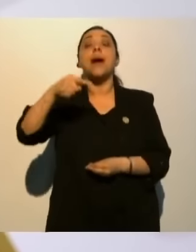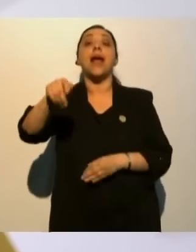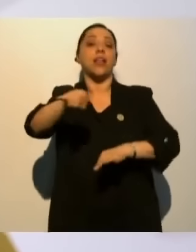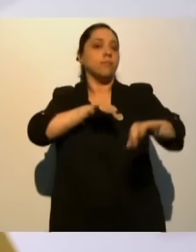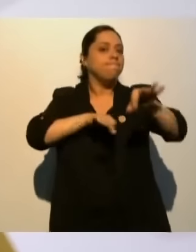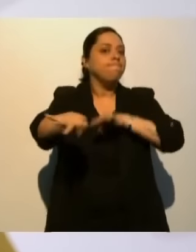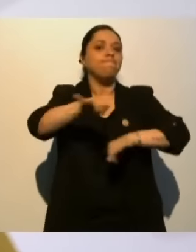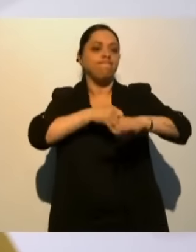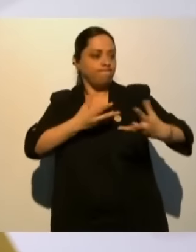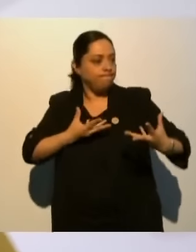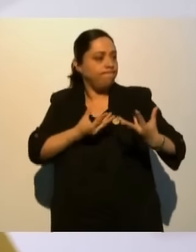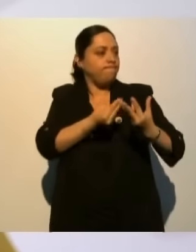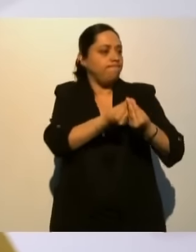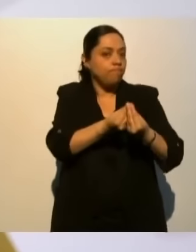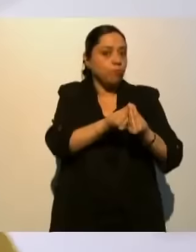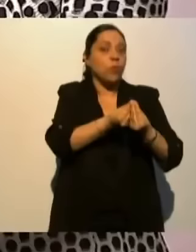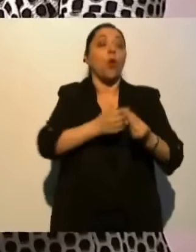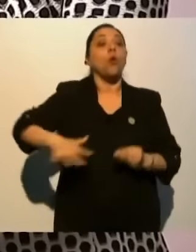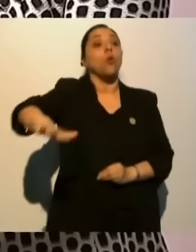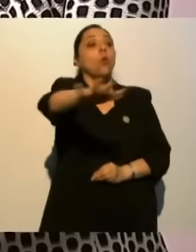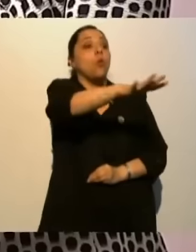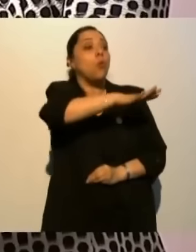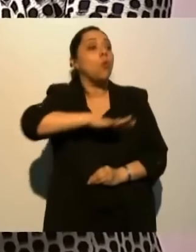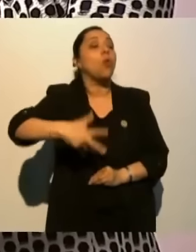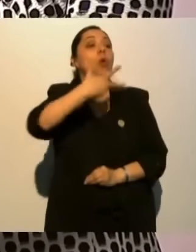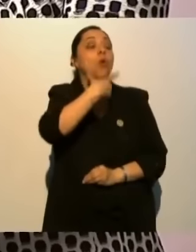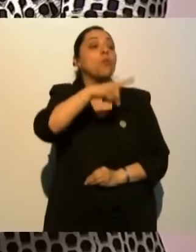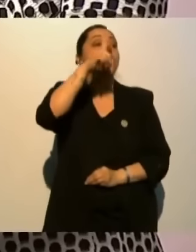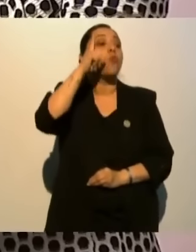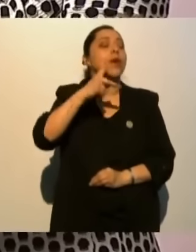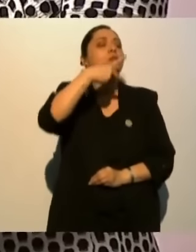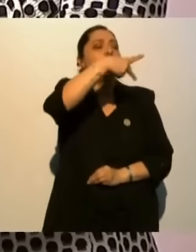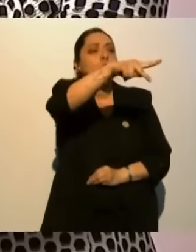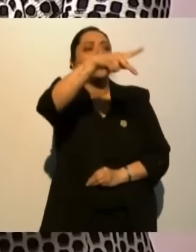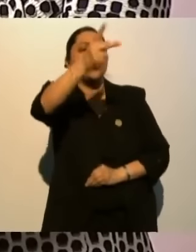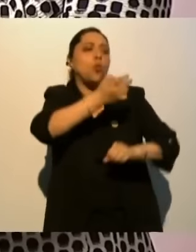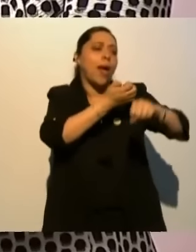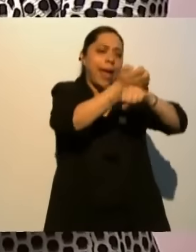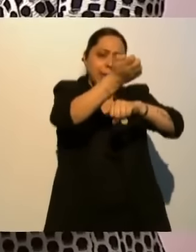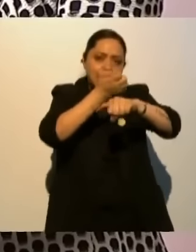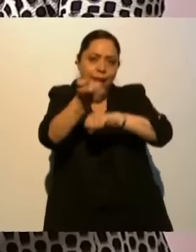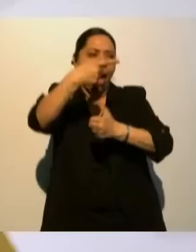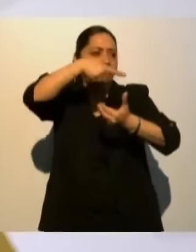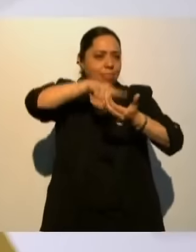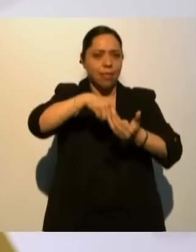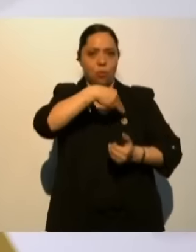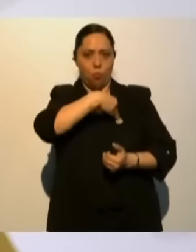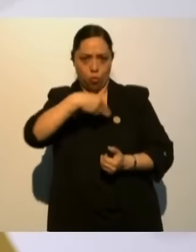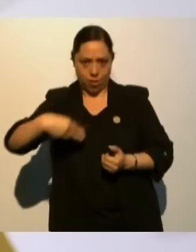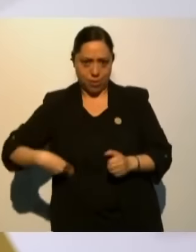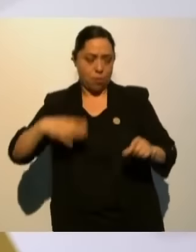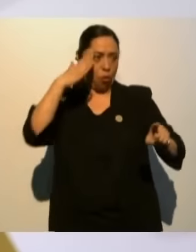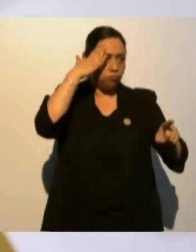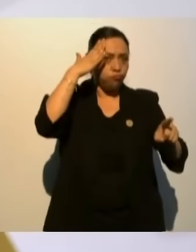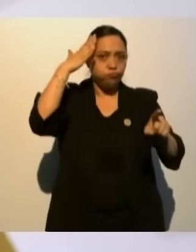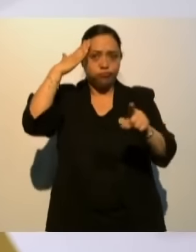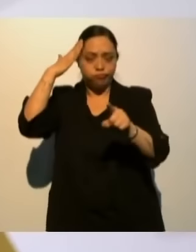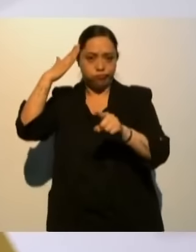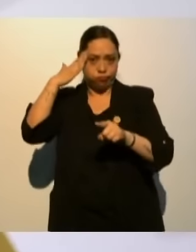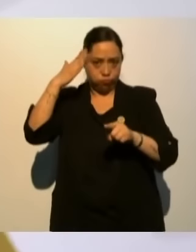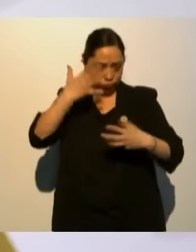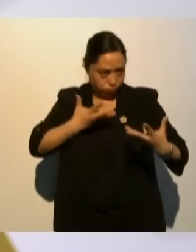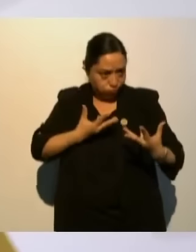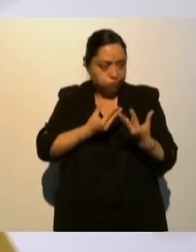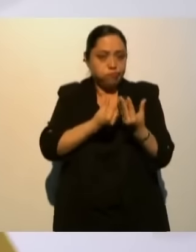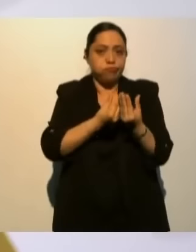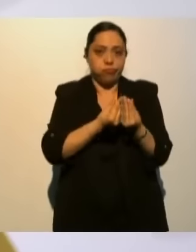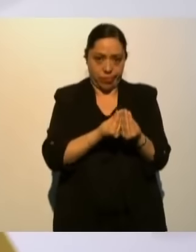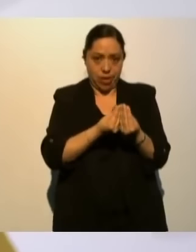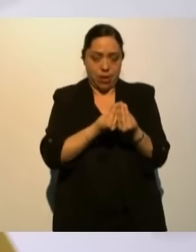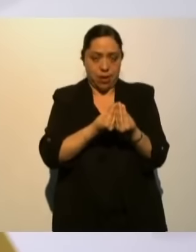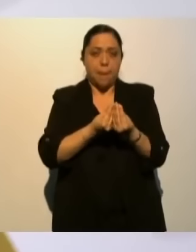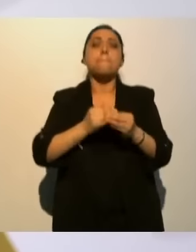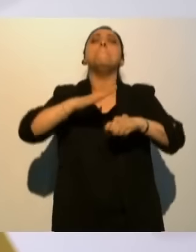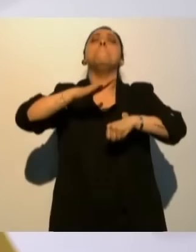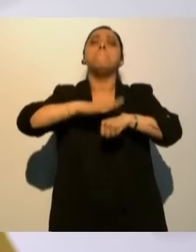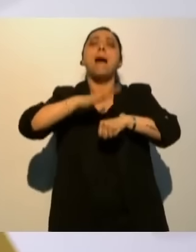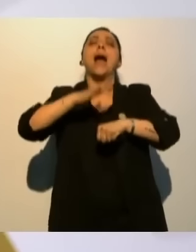todos ustedes autoridades estatales y municipales principalmente ellas zonas que registran mayor